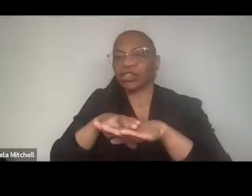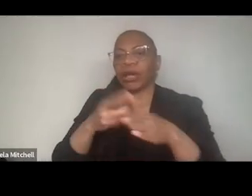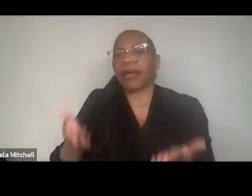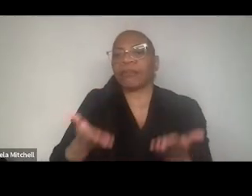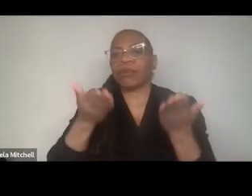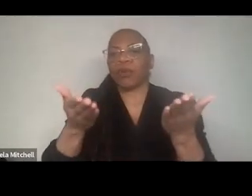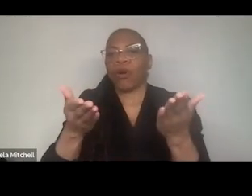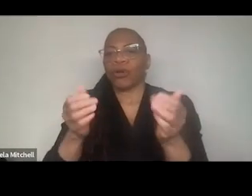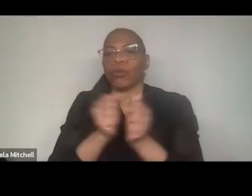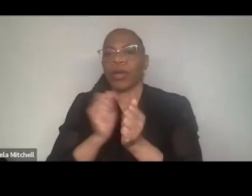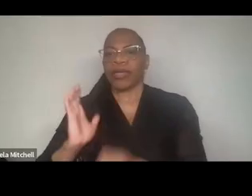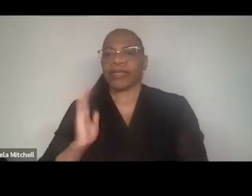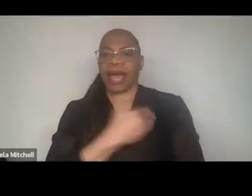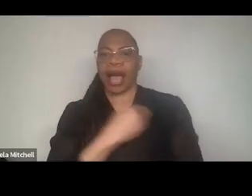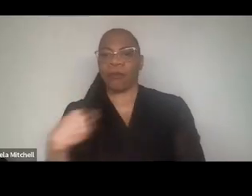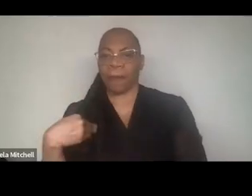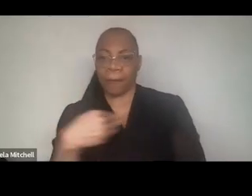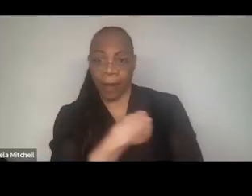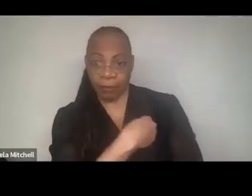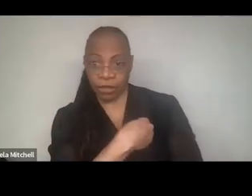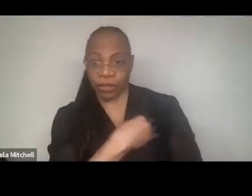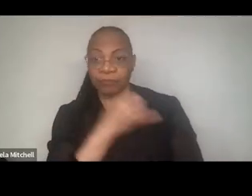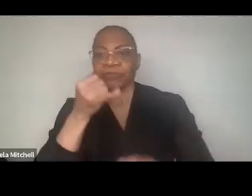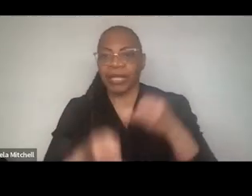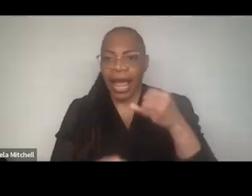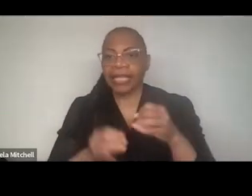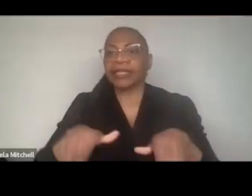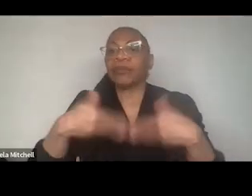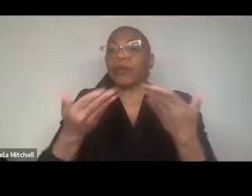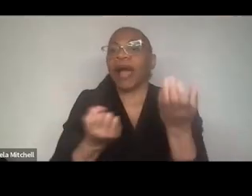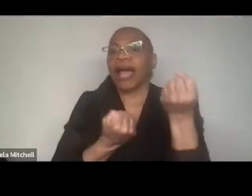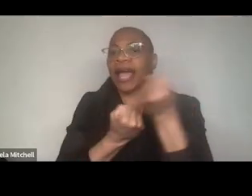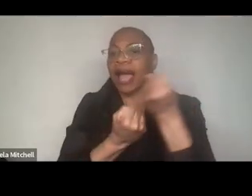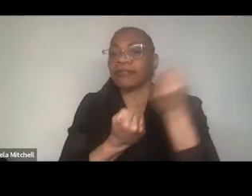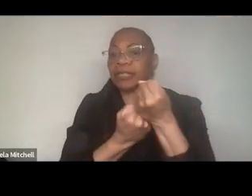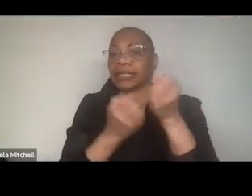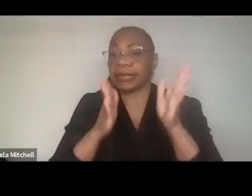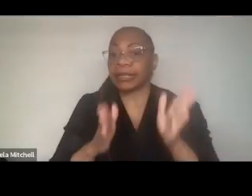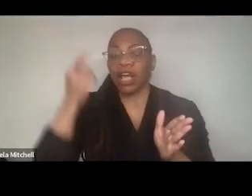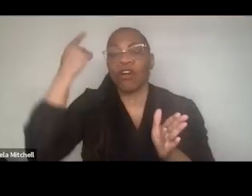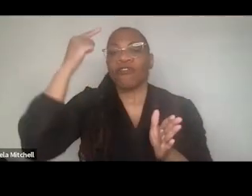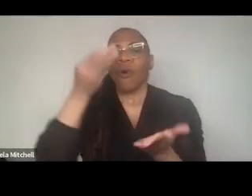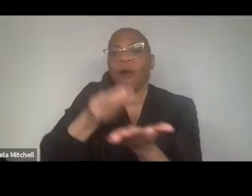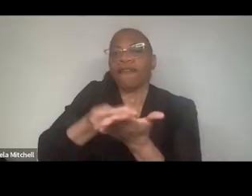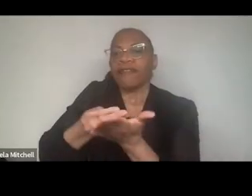Y también abogamos por la financiación a nivel federal.